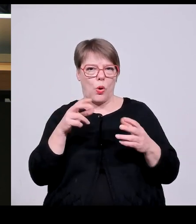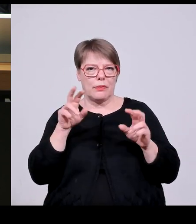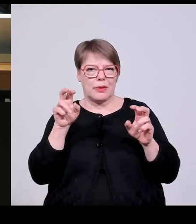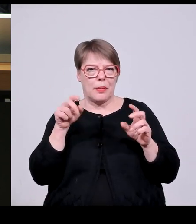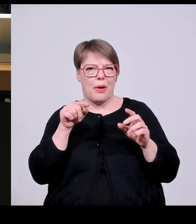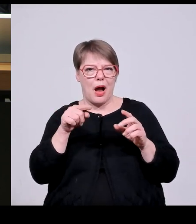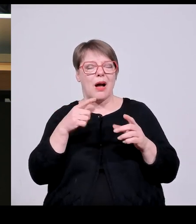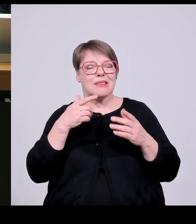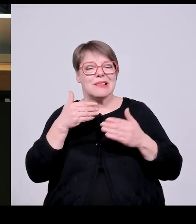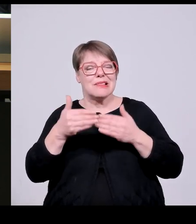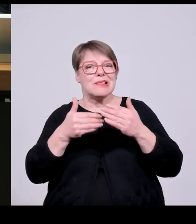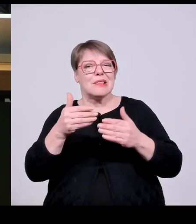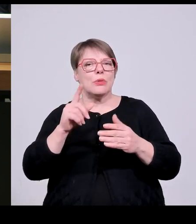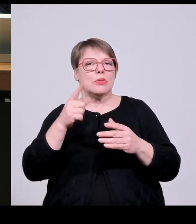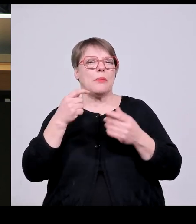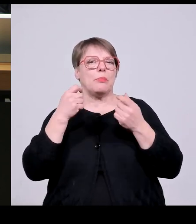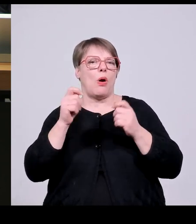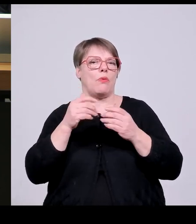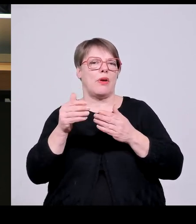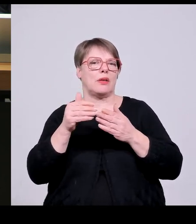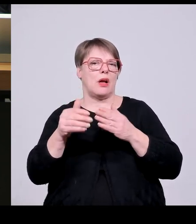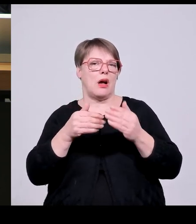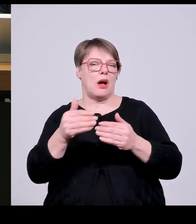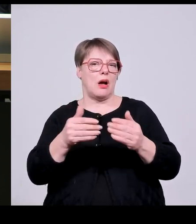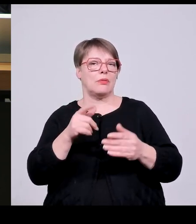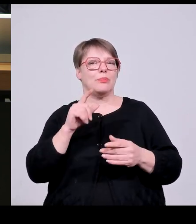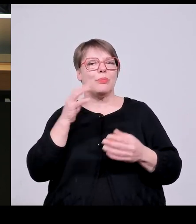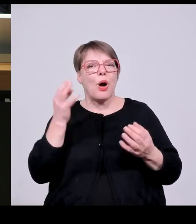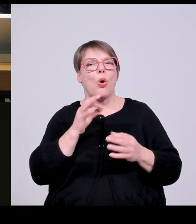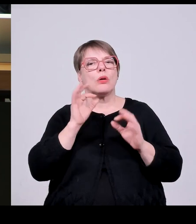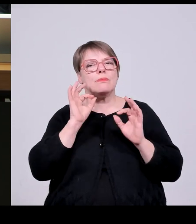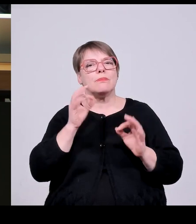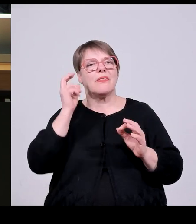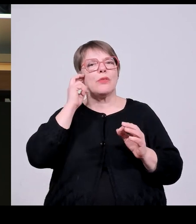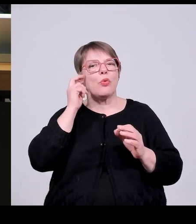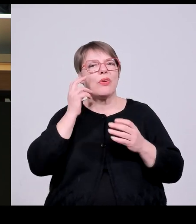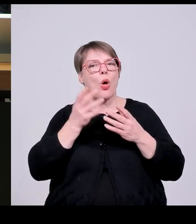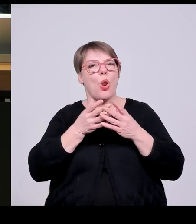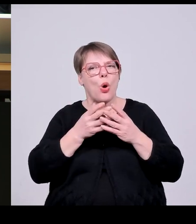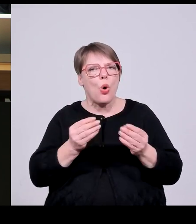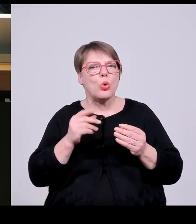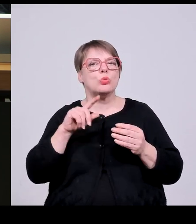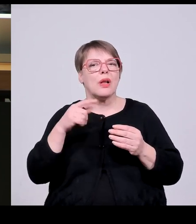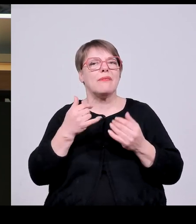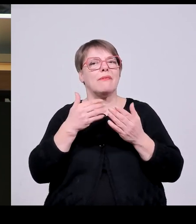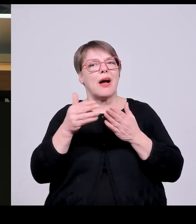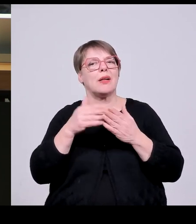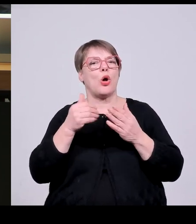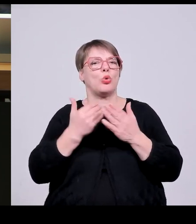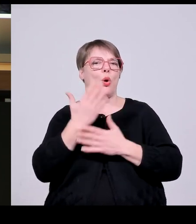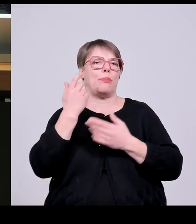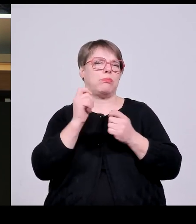Kosten eine Inflation von 10% die städtischen Gesellschaften weiter in die Verschuldung treiben und weiter in eine Schieflage bringen, dass sie irgendwann dann